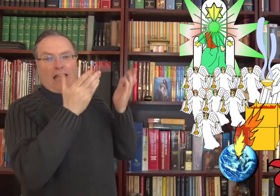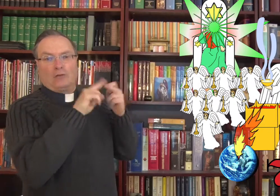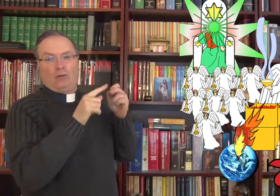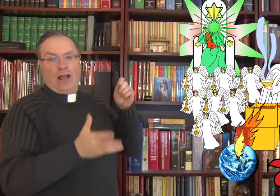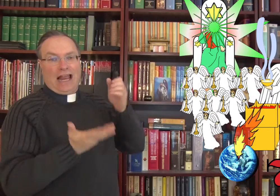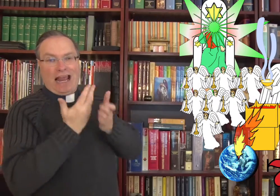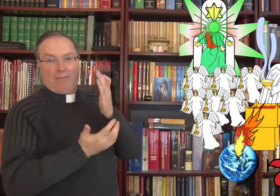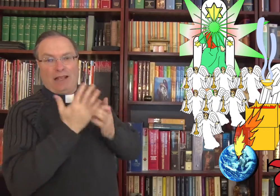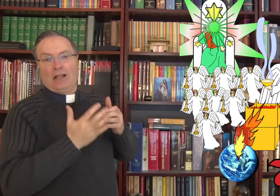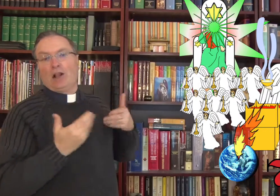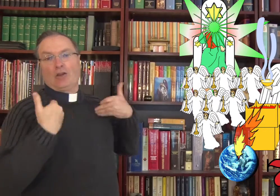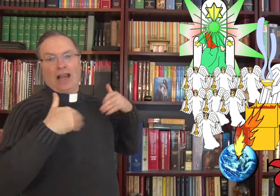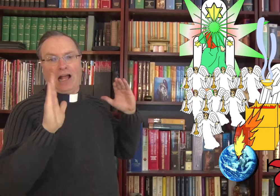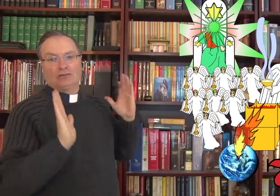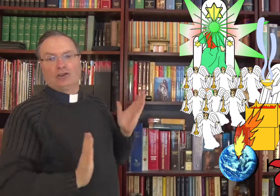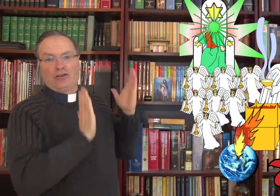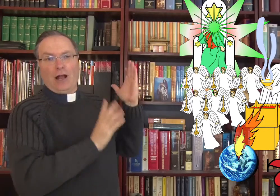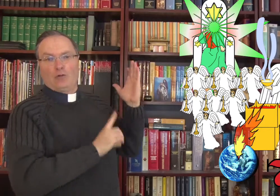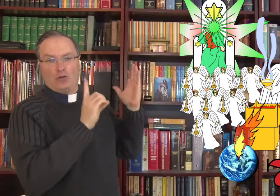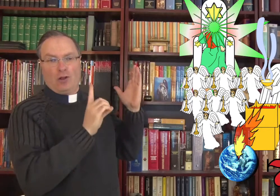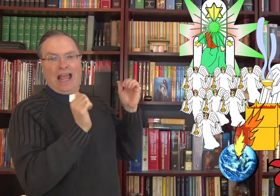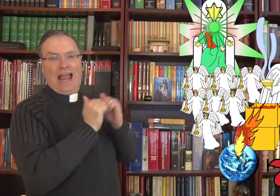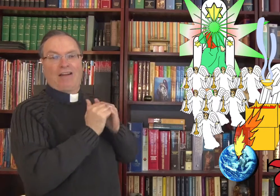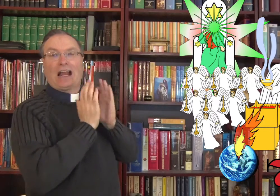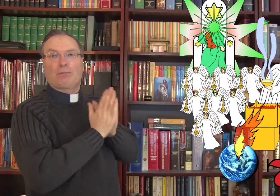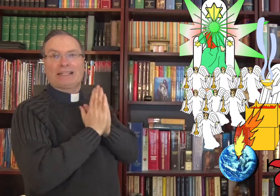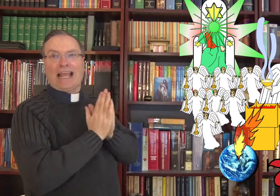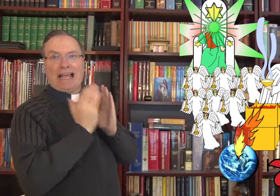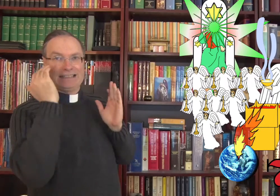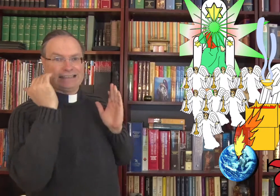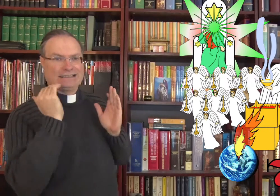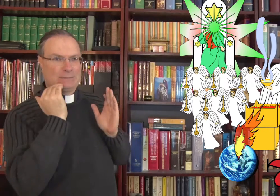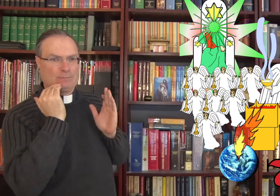de la main de l'ange devant Dieu avec les prières des saints.